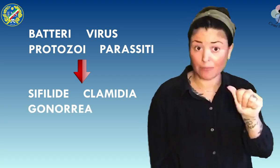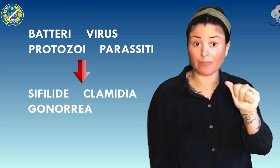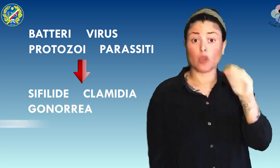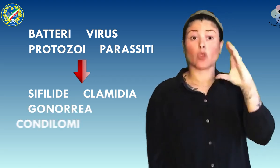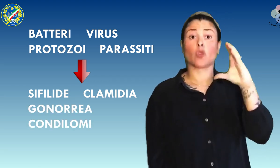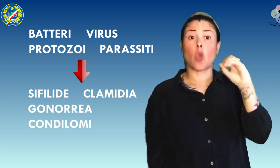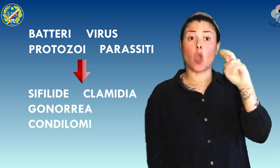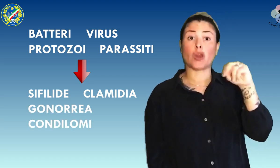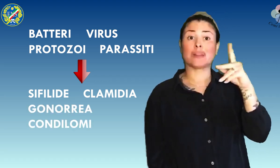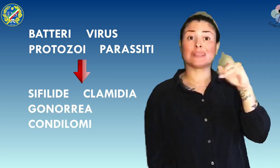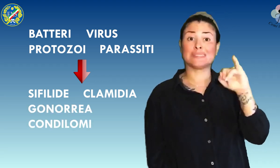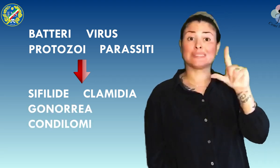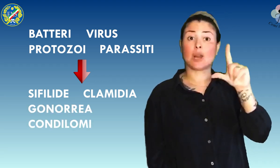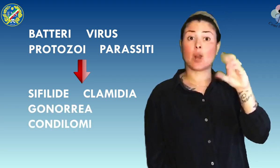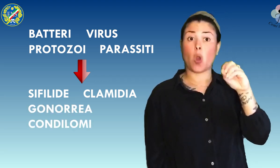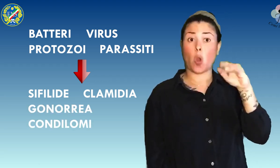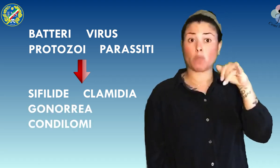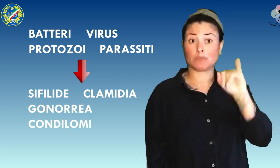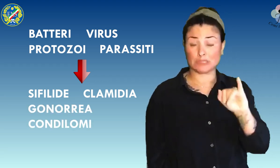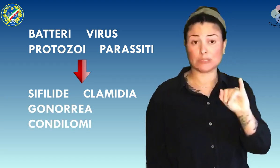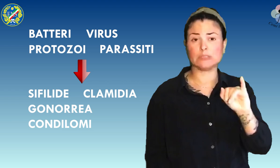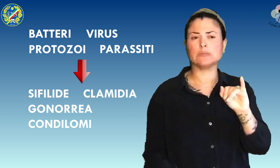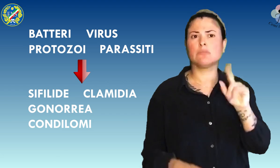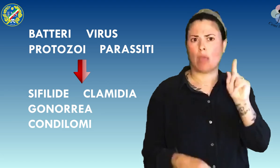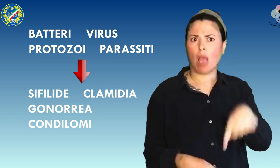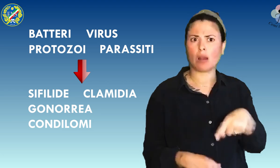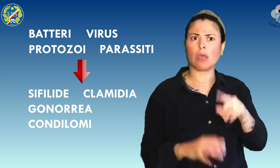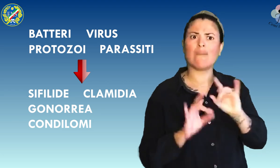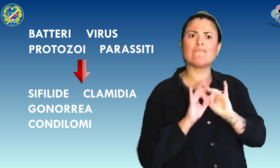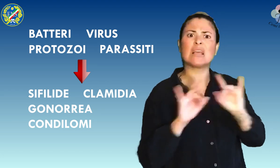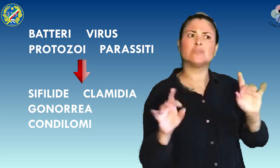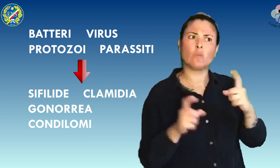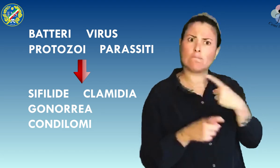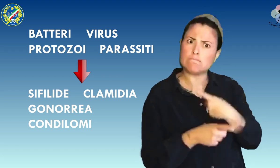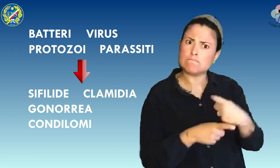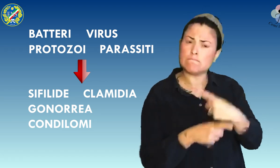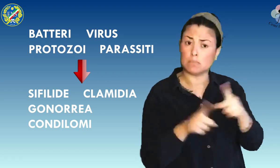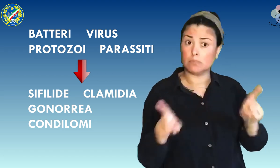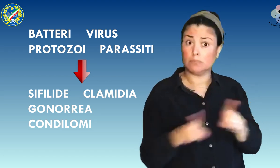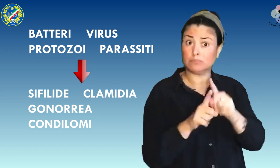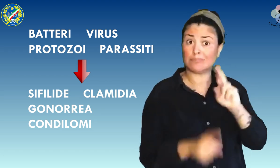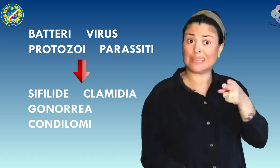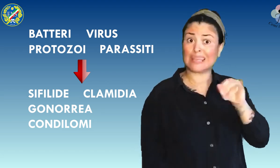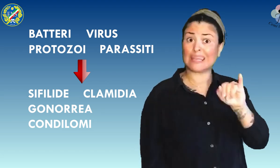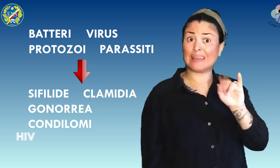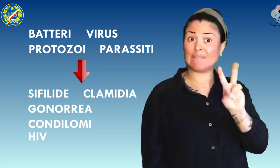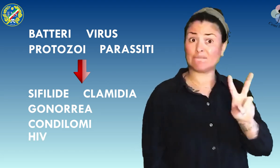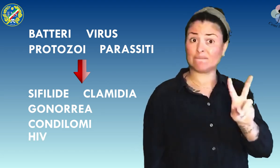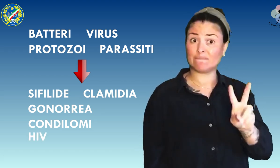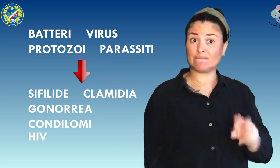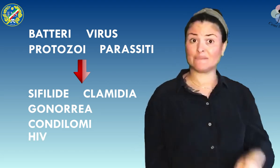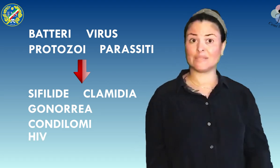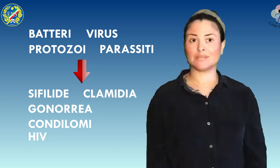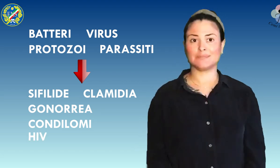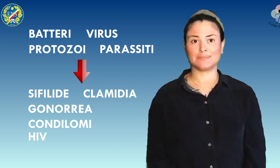i condilomi o infezioni croniche come quella da HIV.